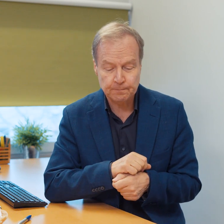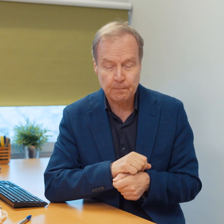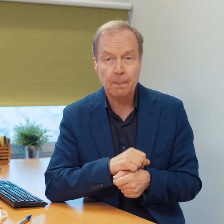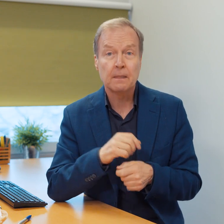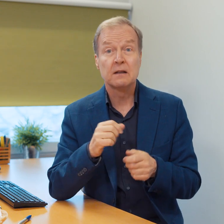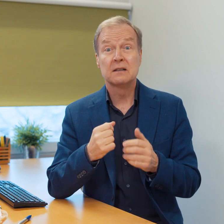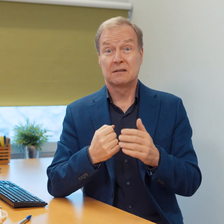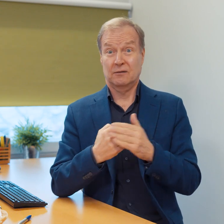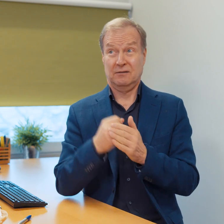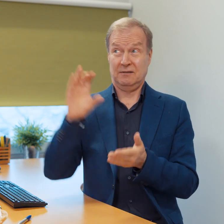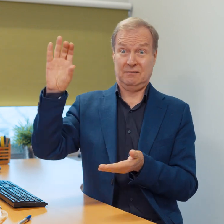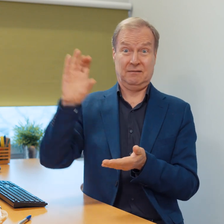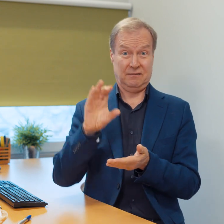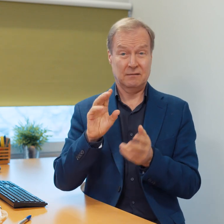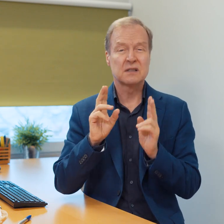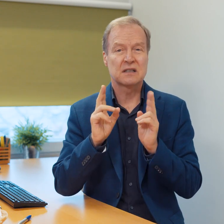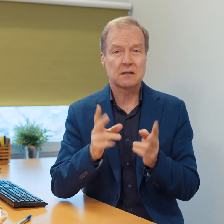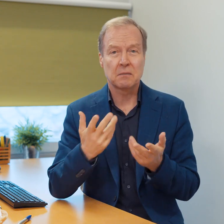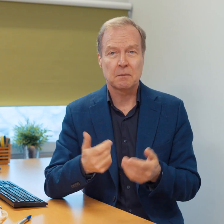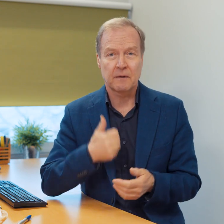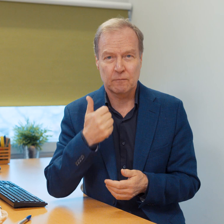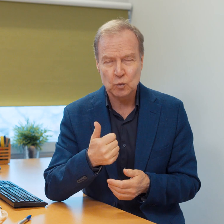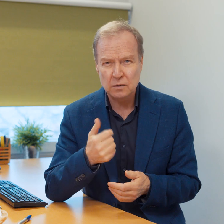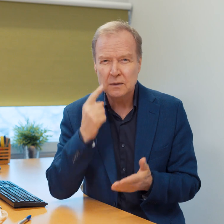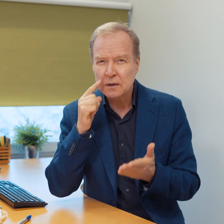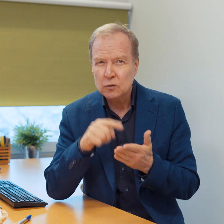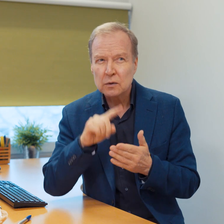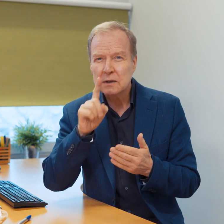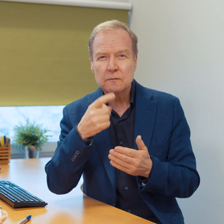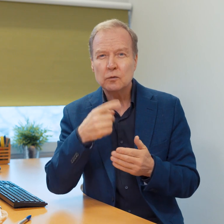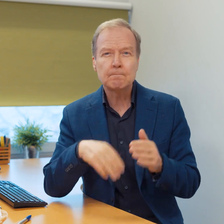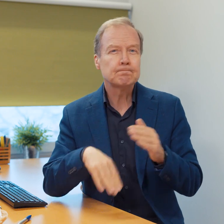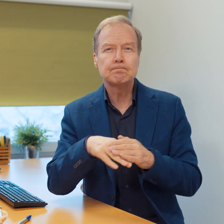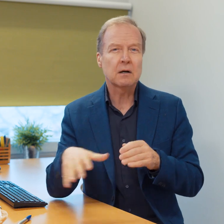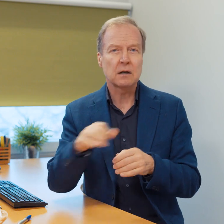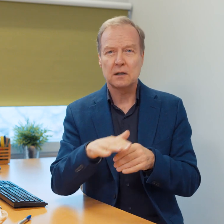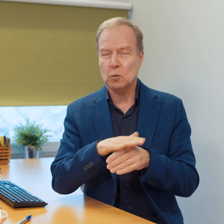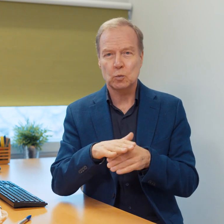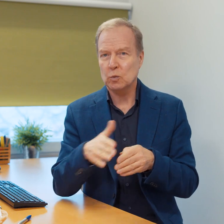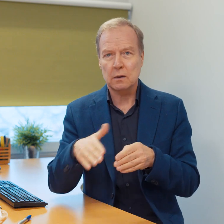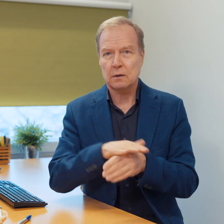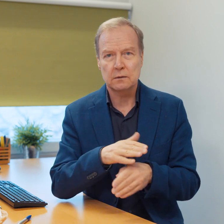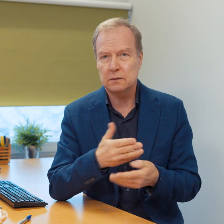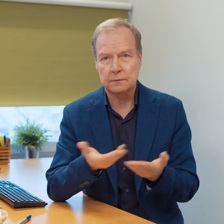Avustussumma on sama kuin vuonna 2023 eikä näin ollen kata täysin ensi vuoden toiminnan kuluja.